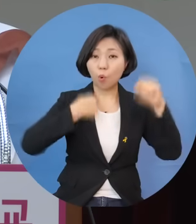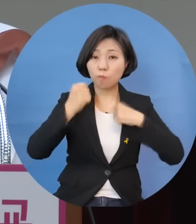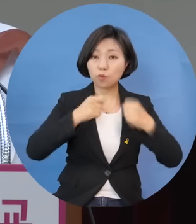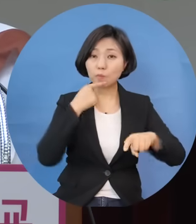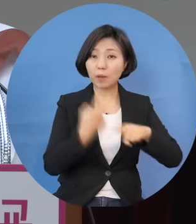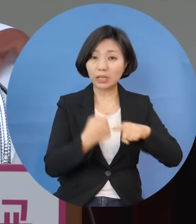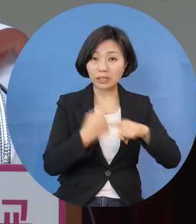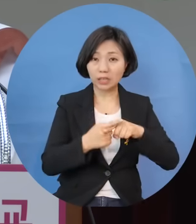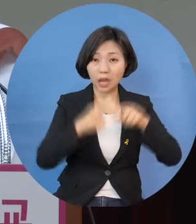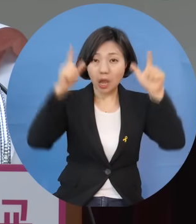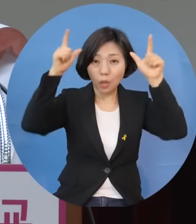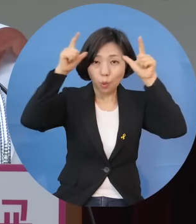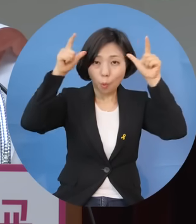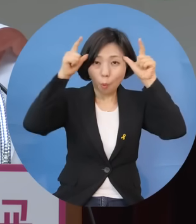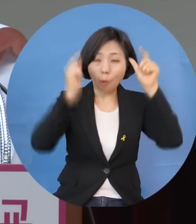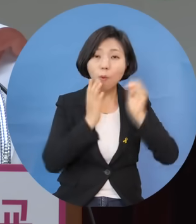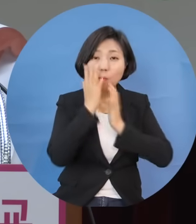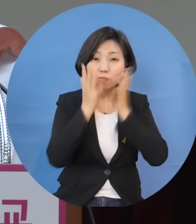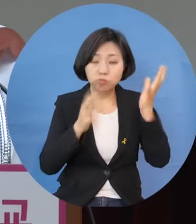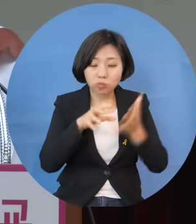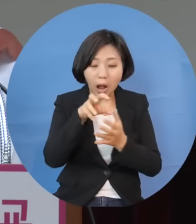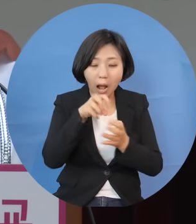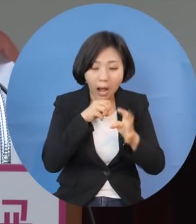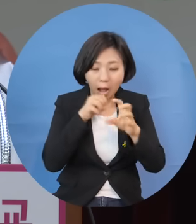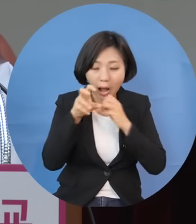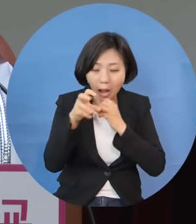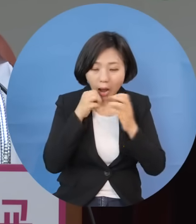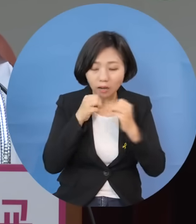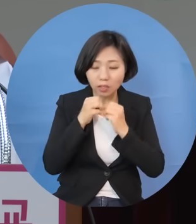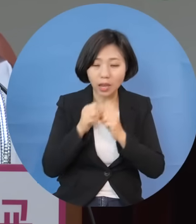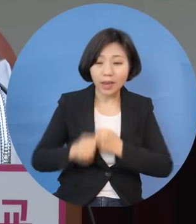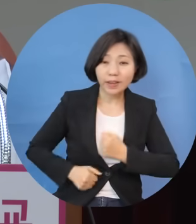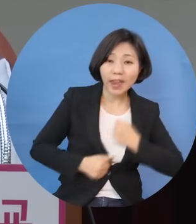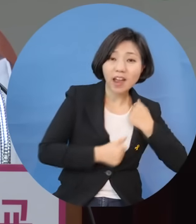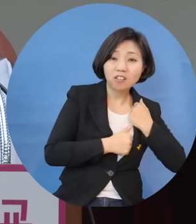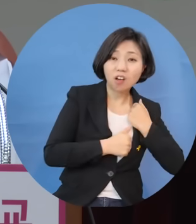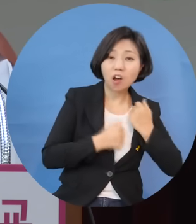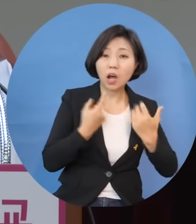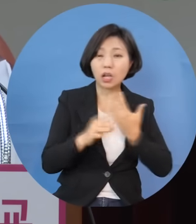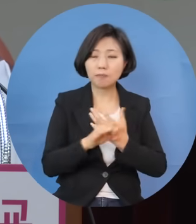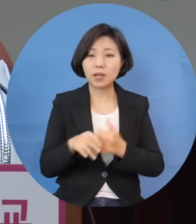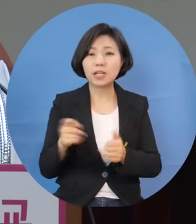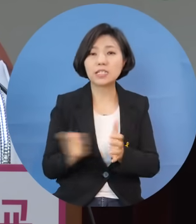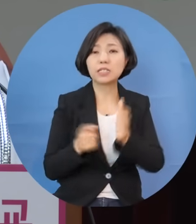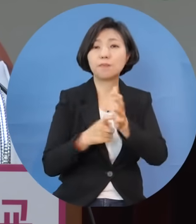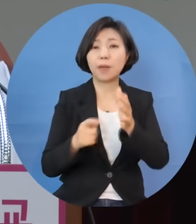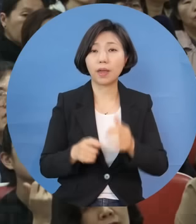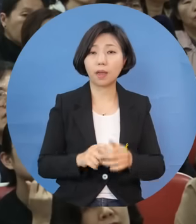소는 풀을 뜯을 때 게으르게 뜯습니까, 급하게 뜯습니까?